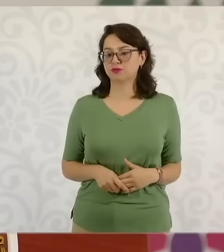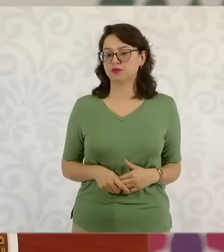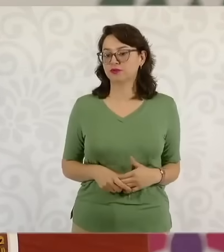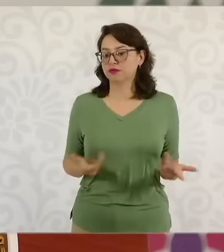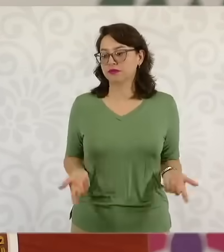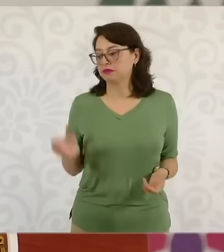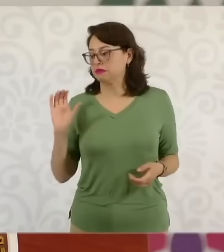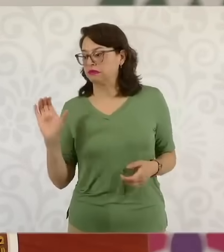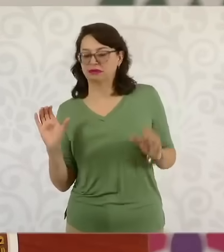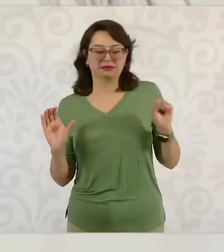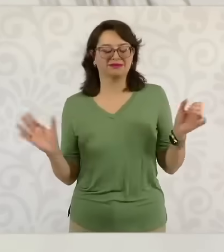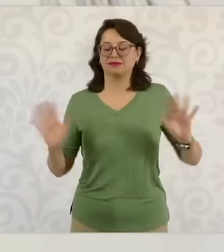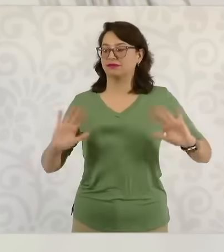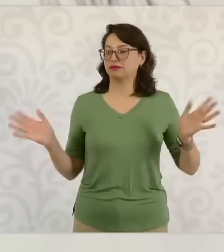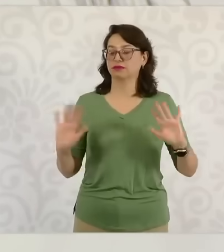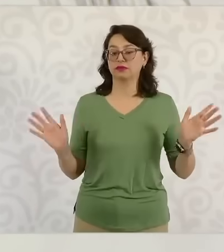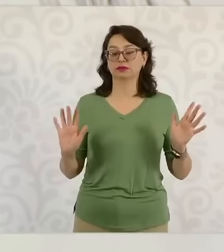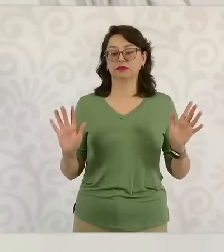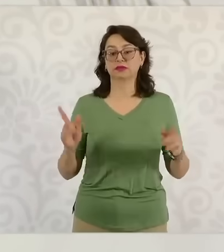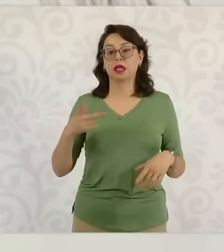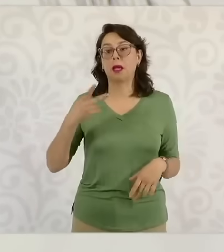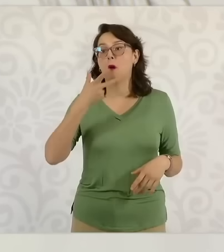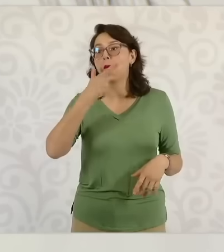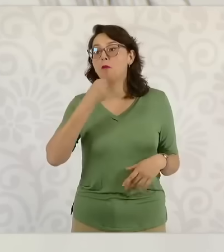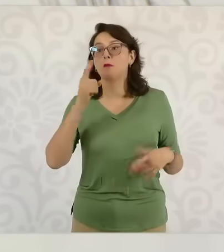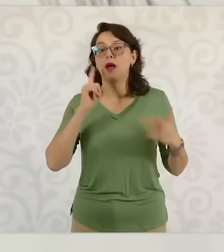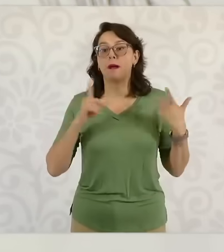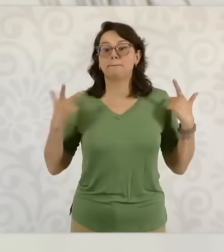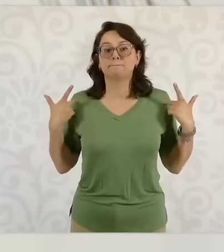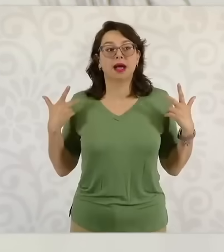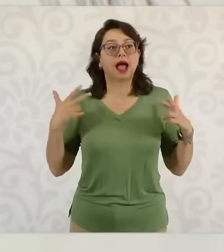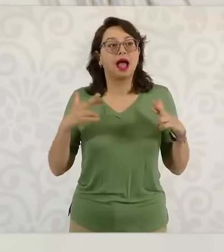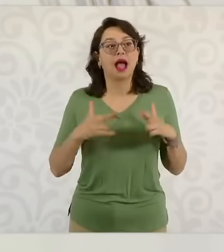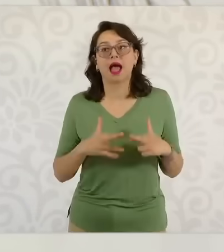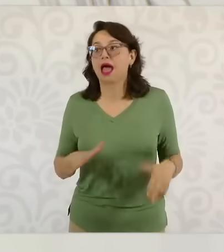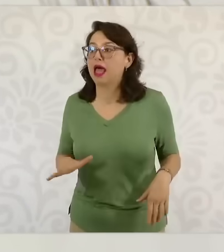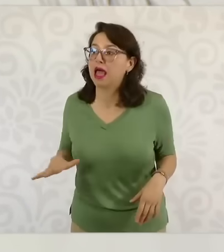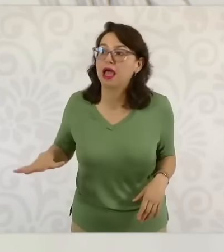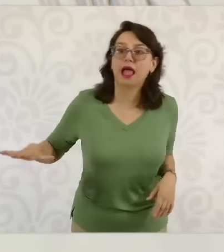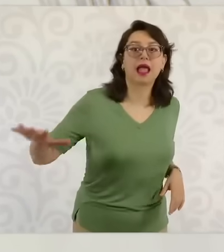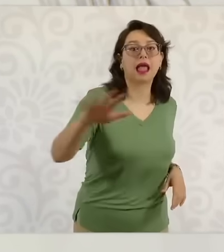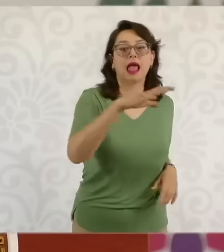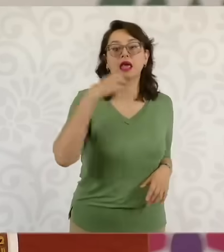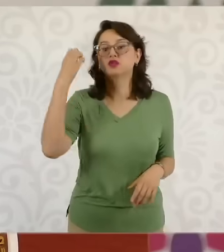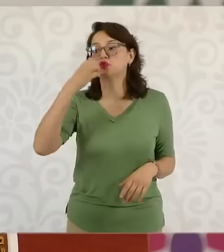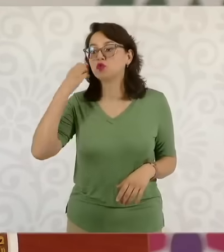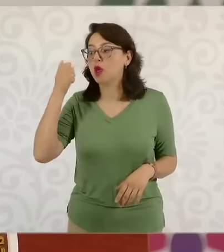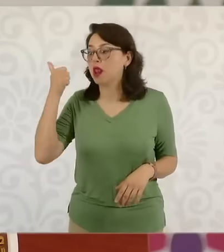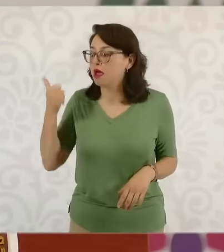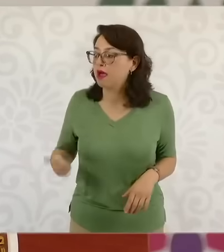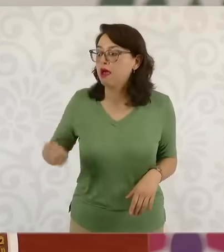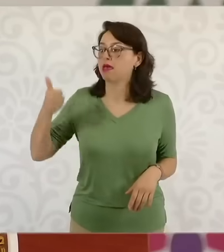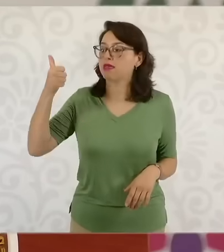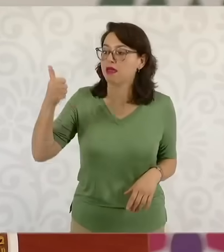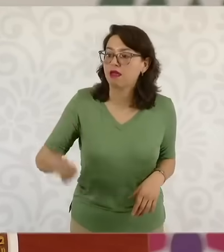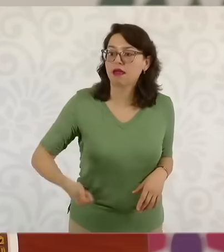opinen las y los maestros de México y que se discuta escuela por escuela y lo que orienten